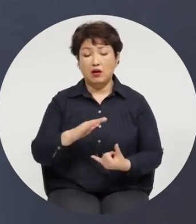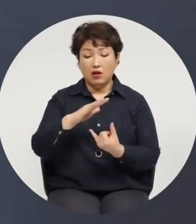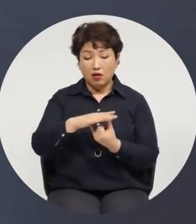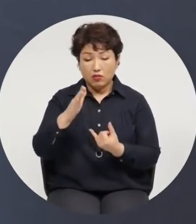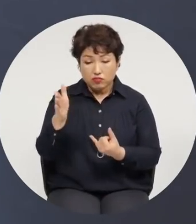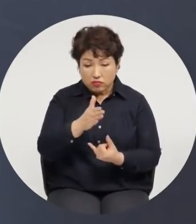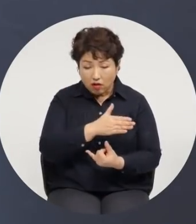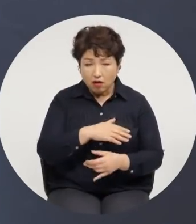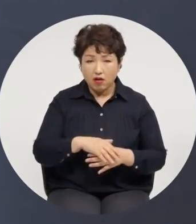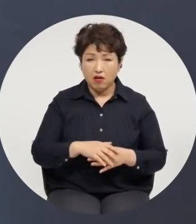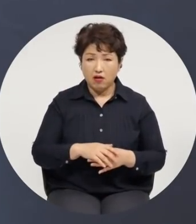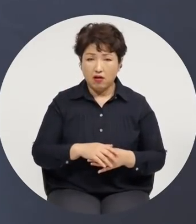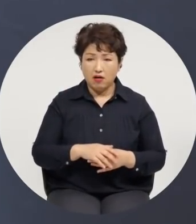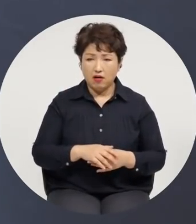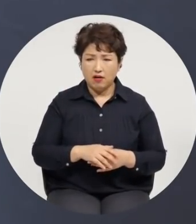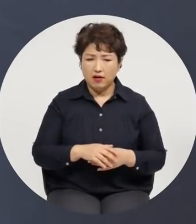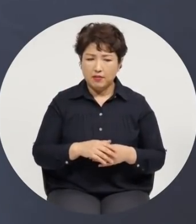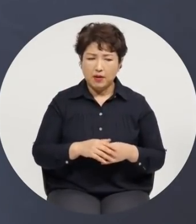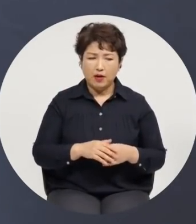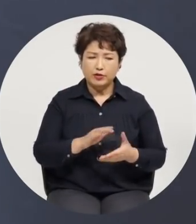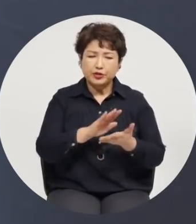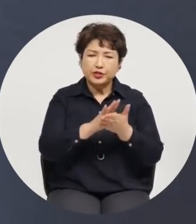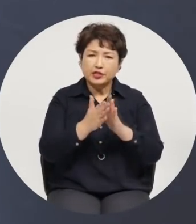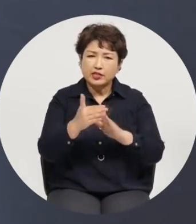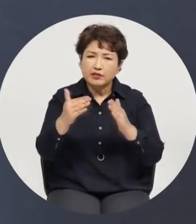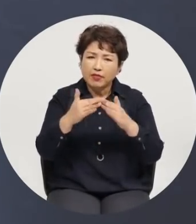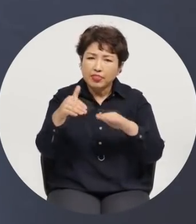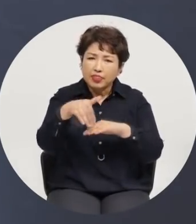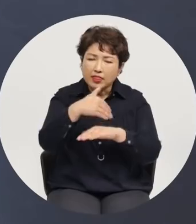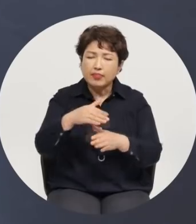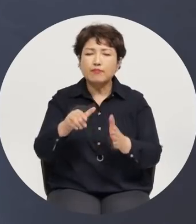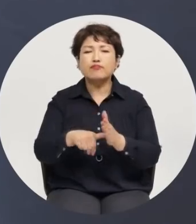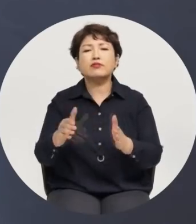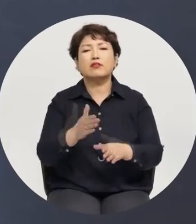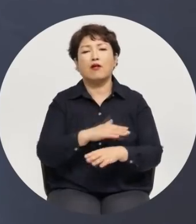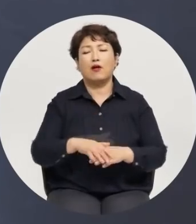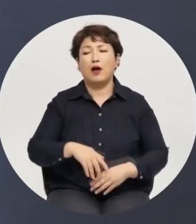어릴 때 초등학교 유치원 다닐 때부터 그렇게 해야 합니다